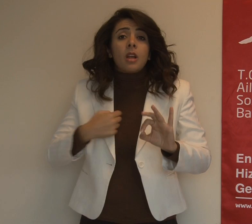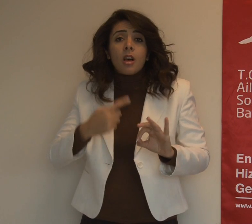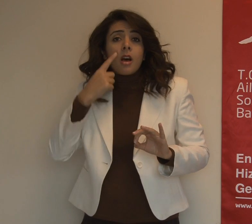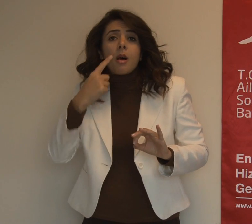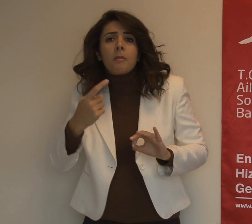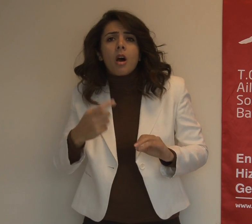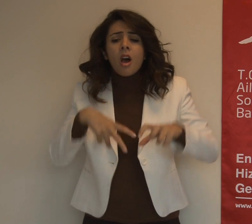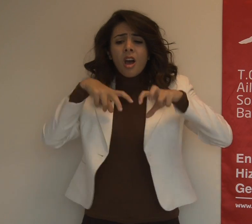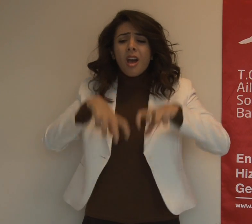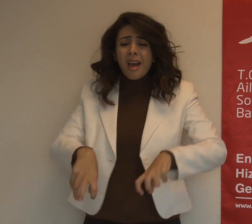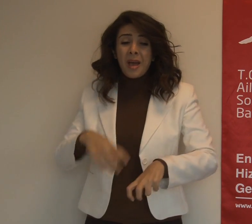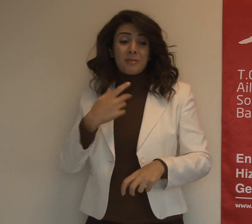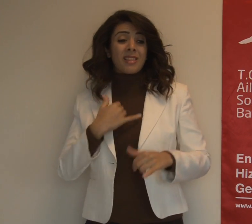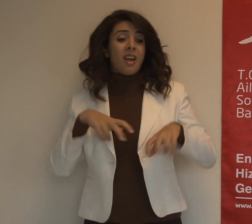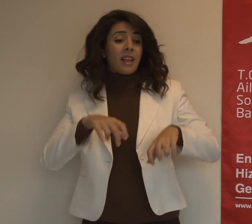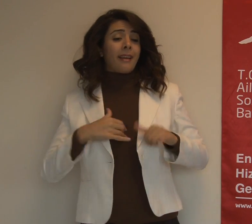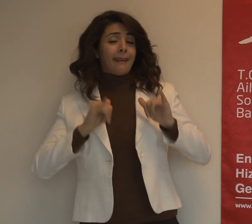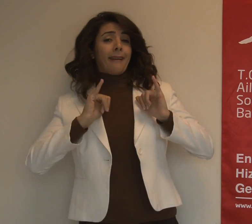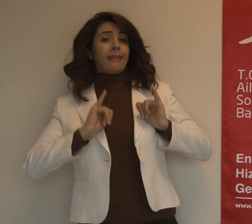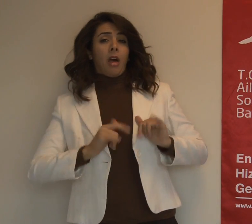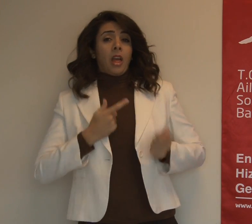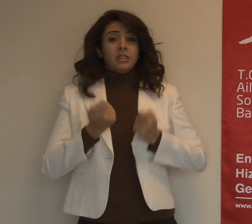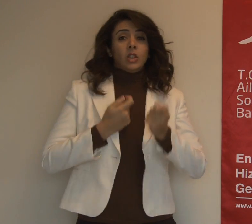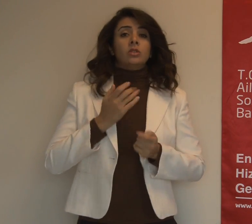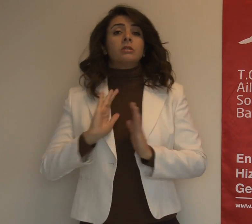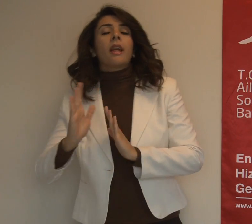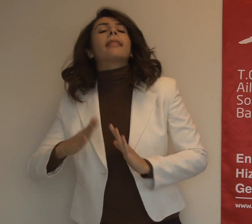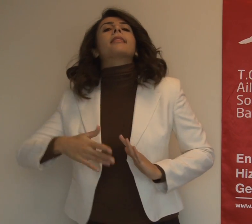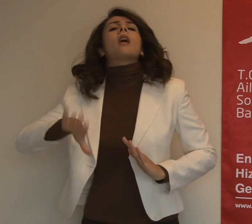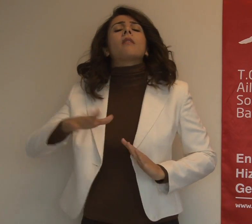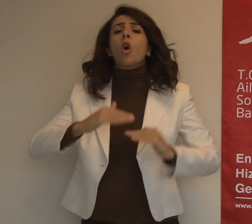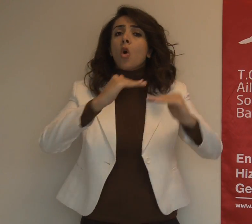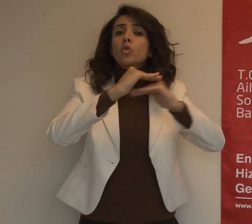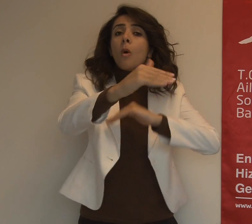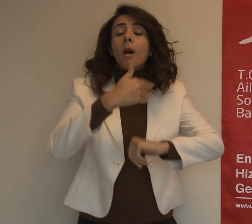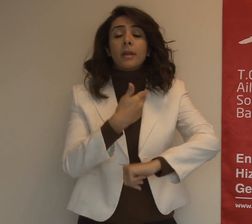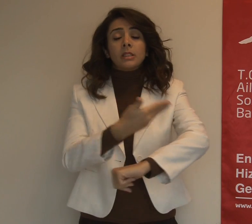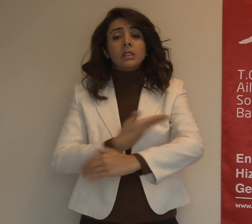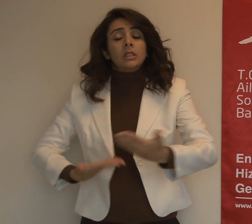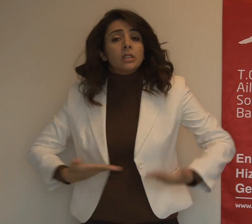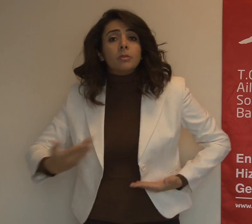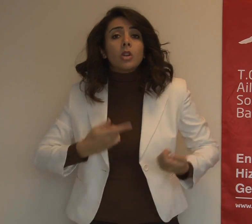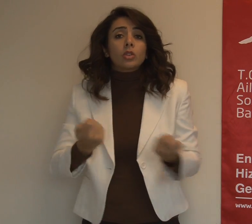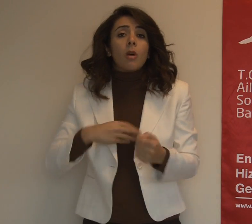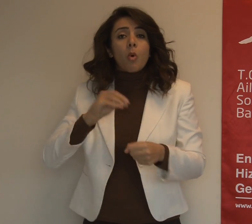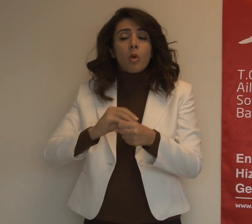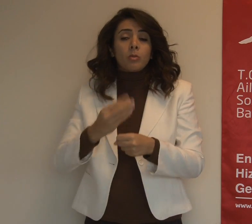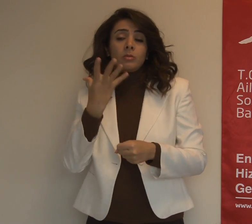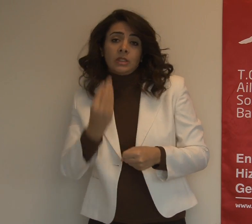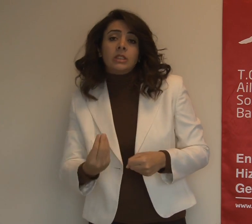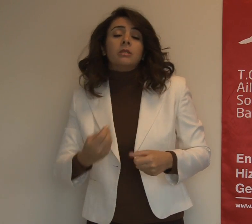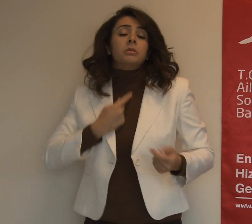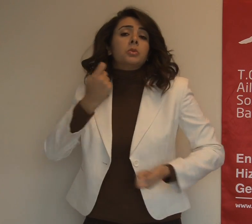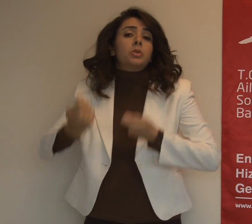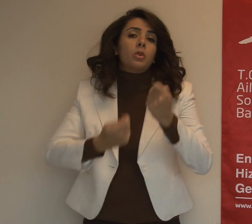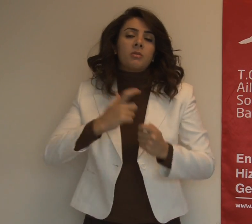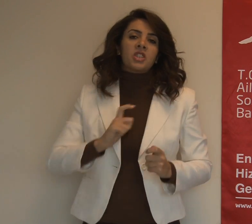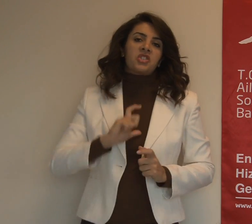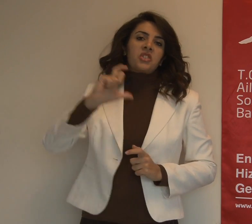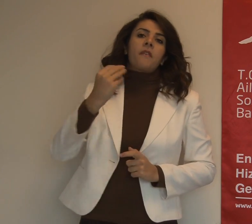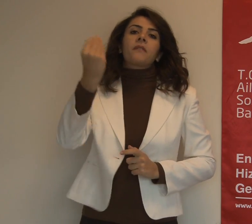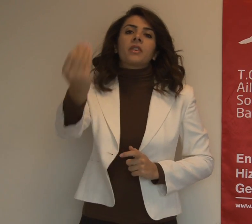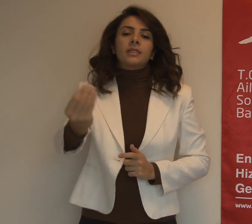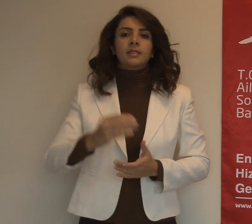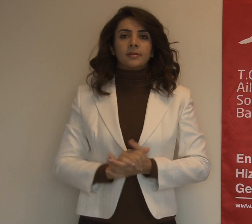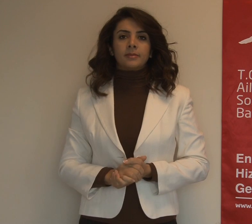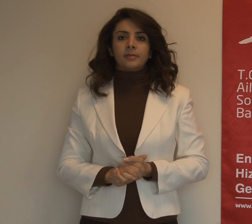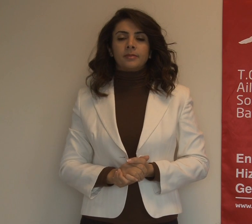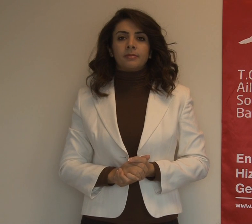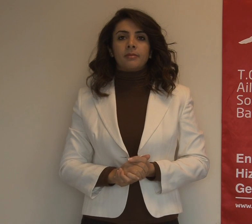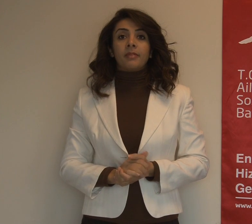Biz şu ana kadar makamlara güvenerek iş yapmadık, milletin hizmetkarı olma yönünde iş yaptık" yanıtını verdi.